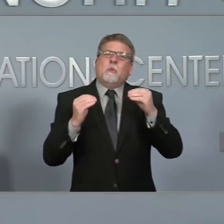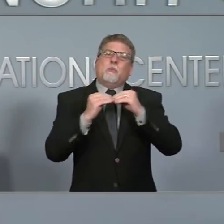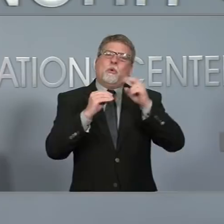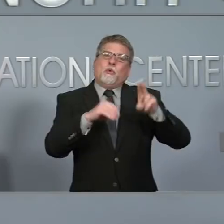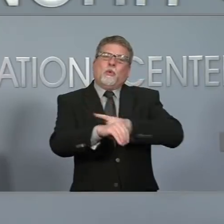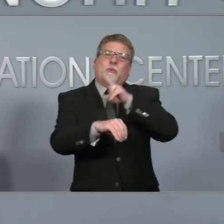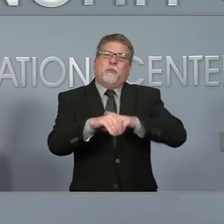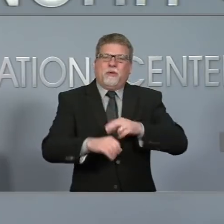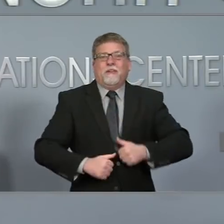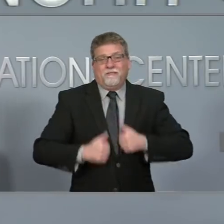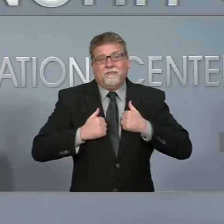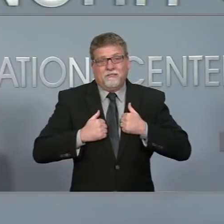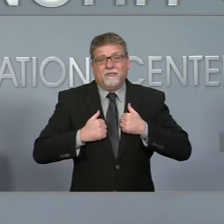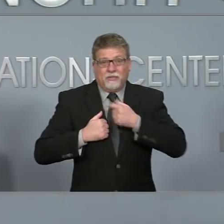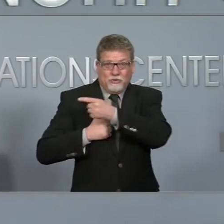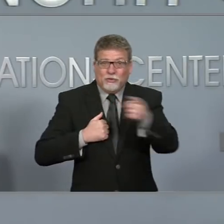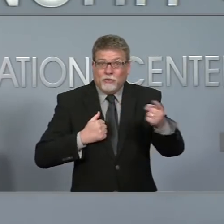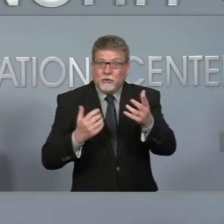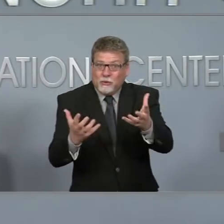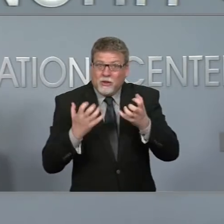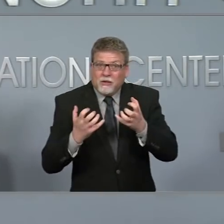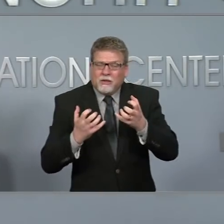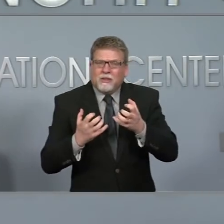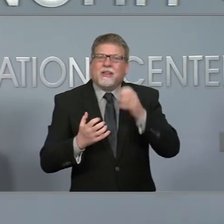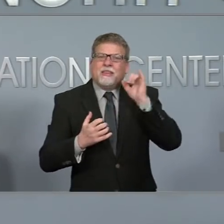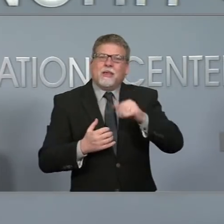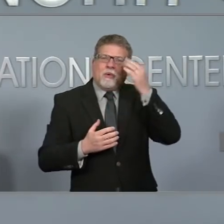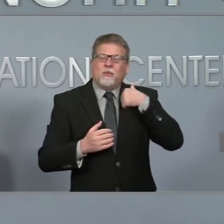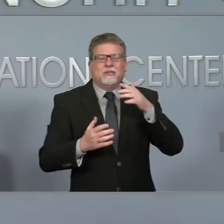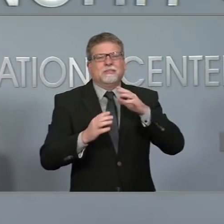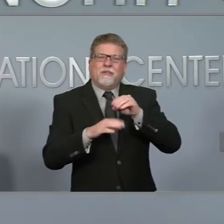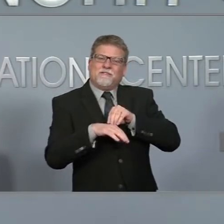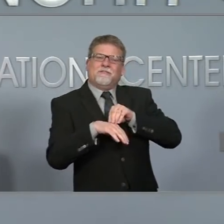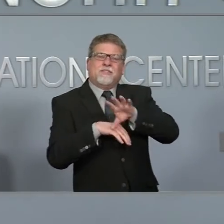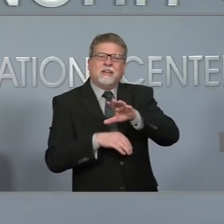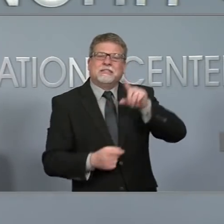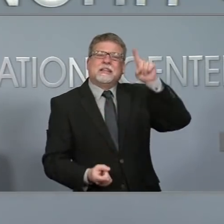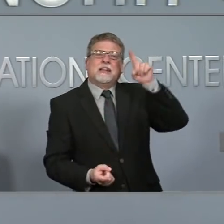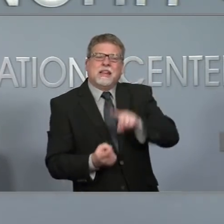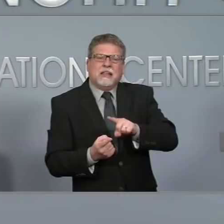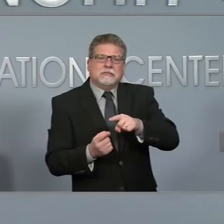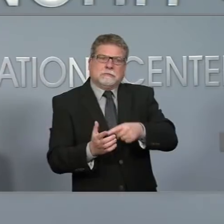por covid. Ahora tomamos un paso positivo en el requerimiento de mascarillas